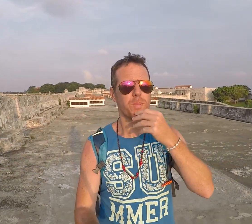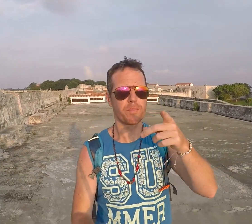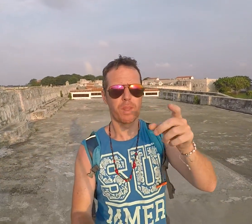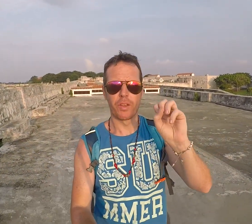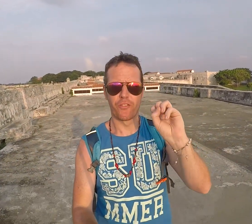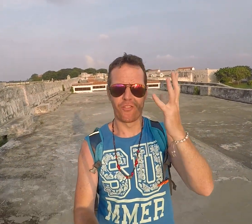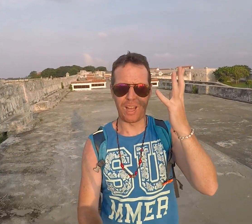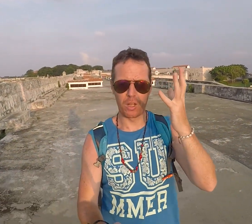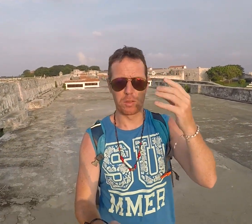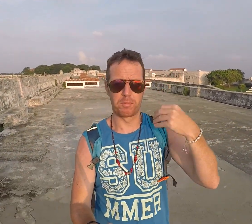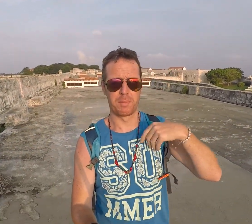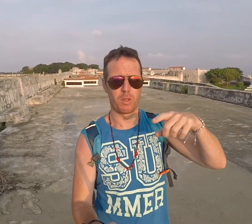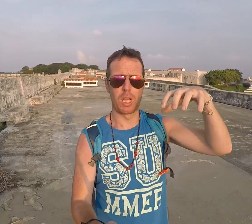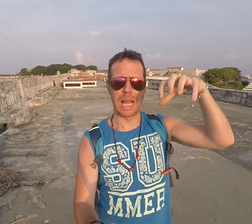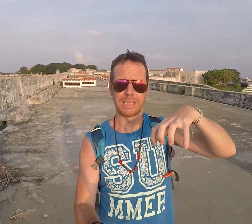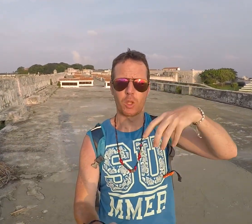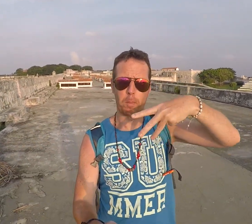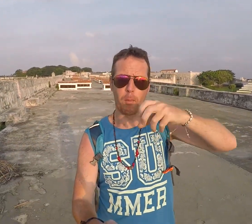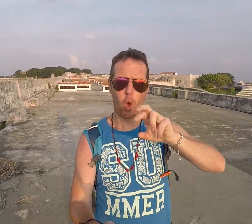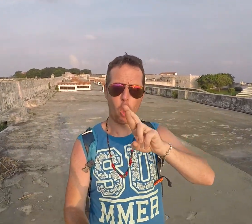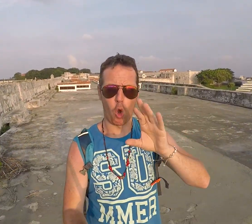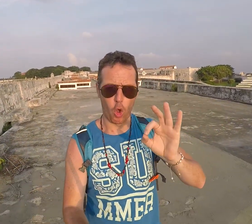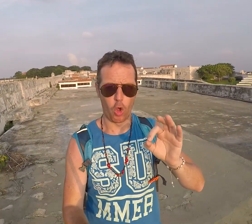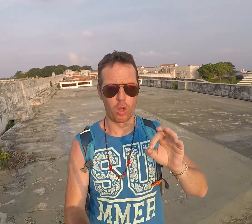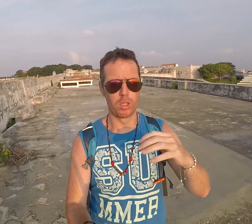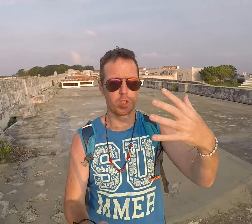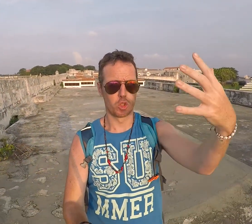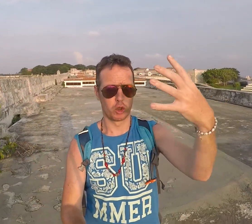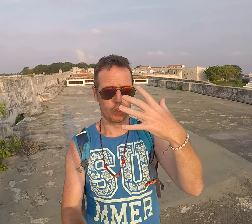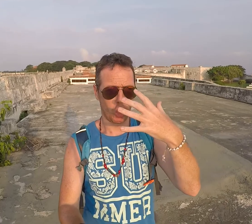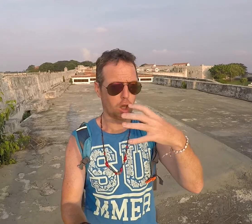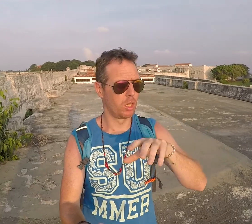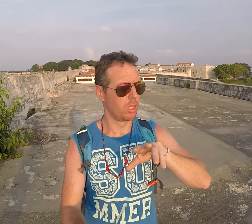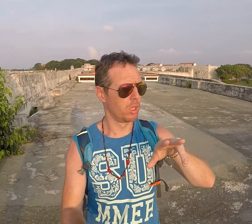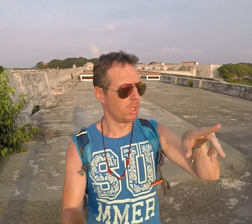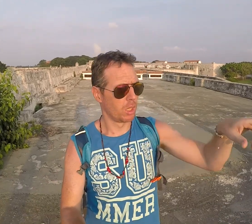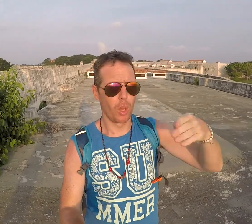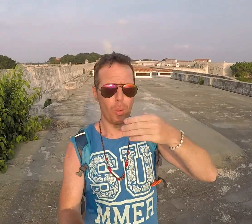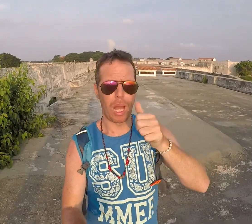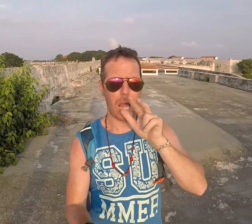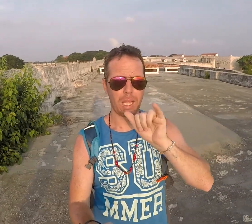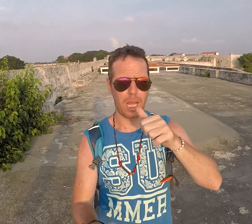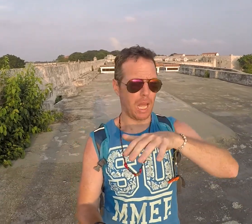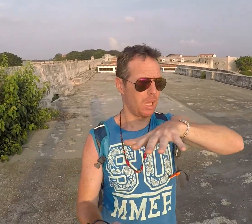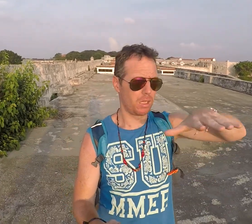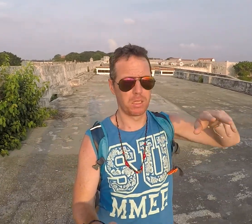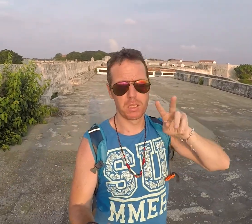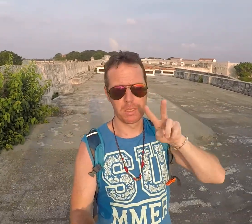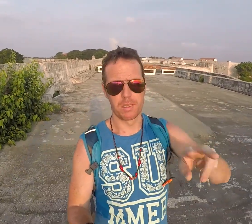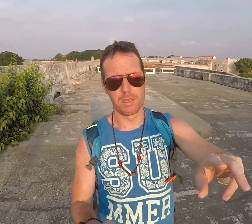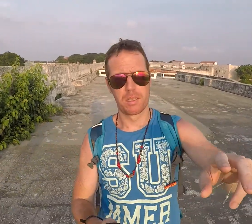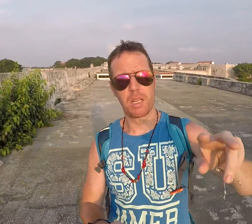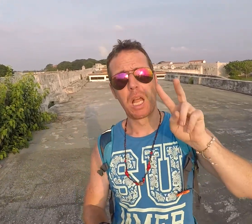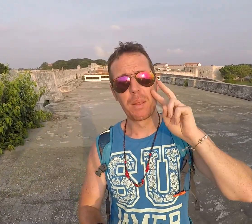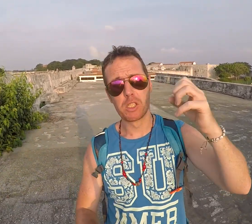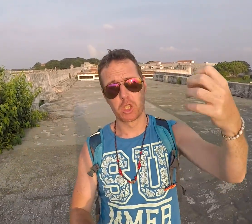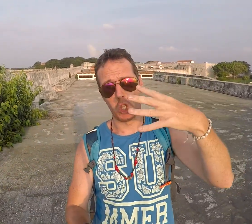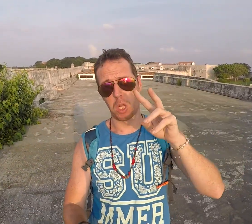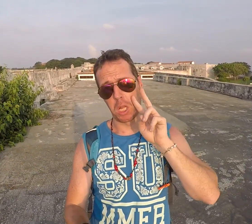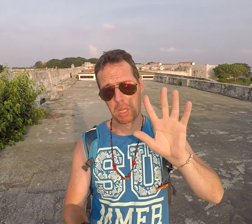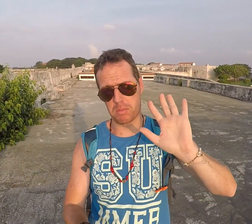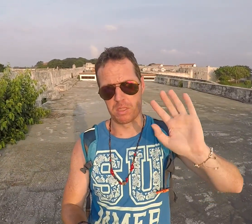Mirad qué bonito el faro del Castillo del Morro con la puesta del sol detrás y la bahía al lado, a ver si podéis ver bien, lo digo por el sol